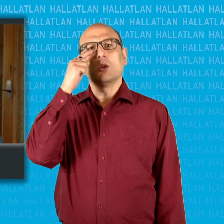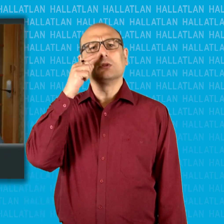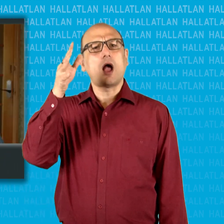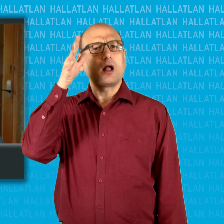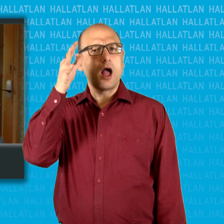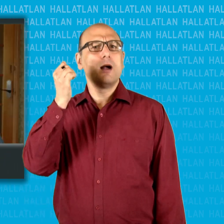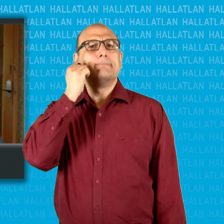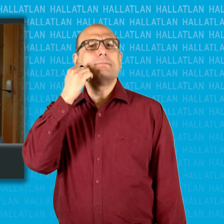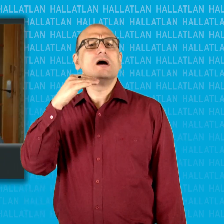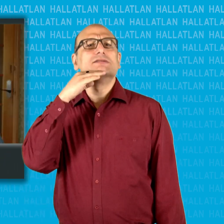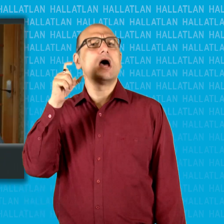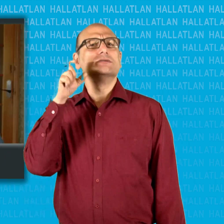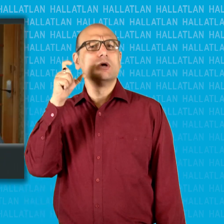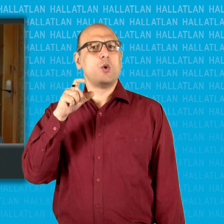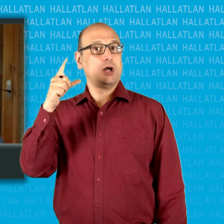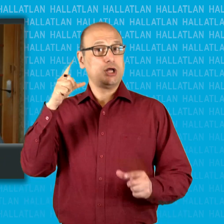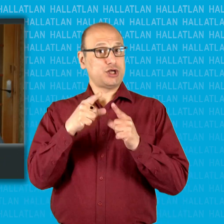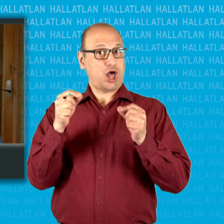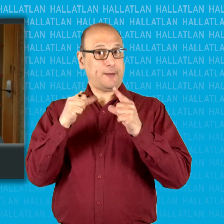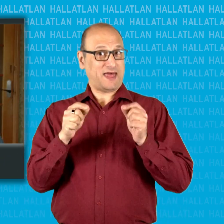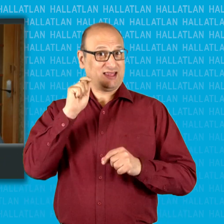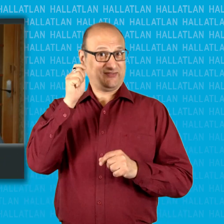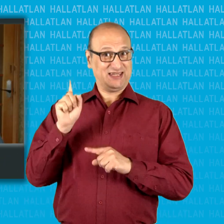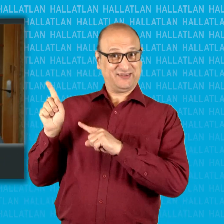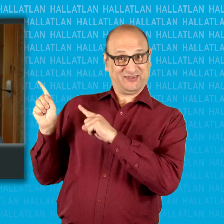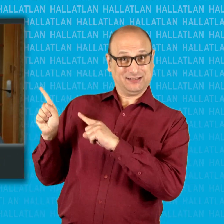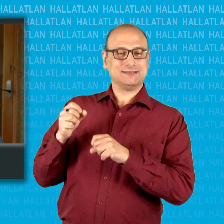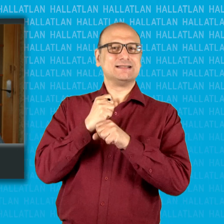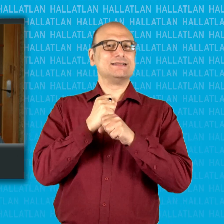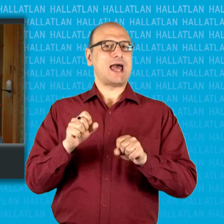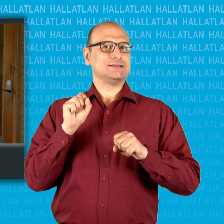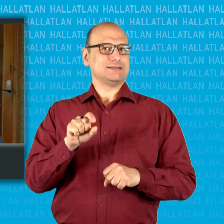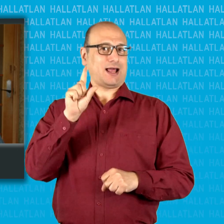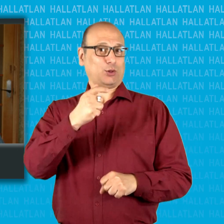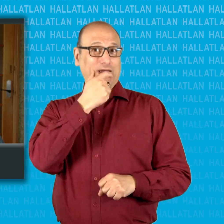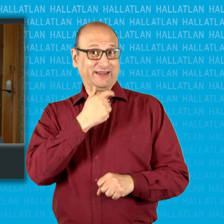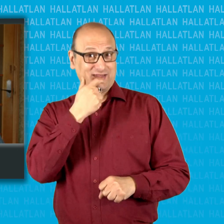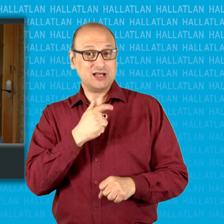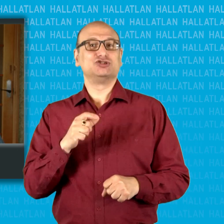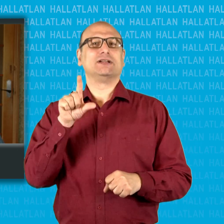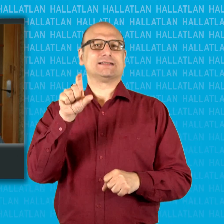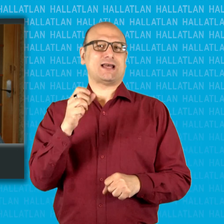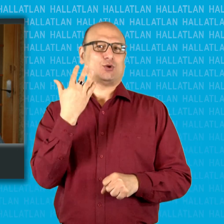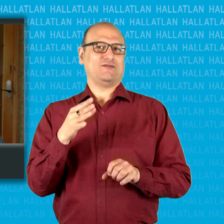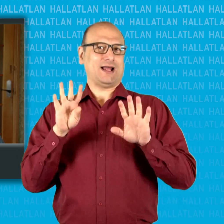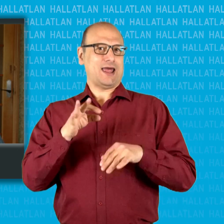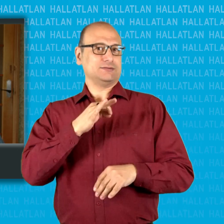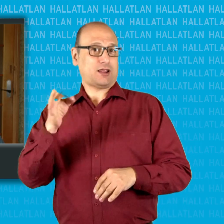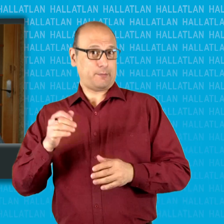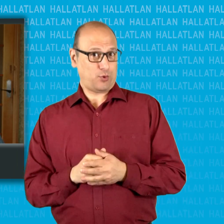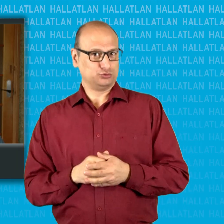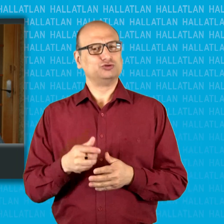Egy 112 éves és 259 napos japán férfi, Nonaka Maszazo